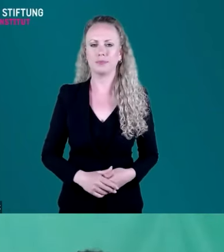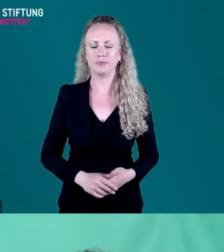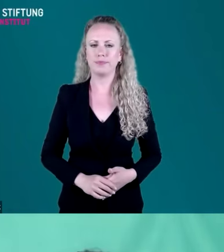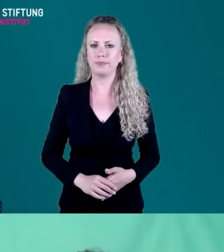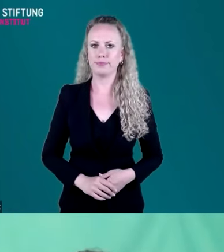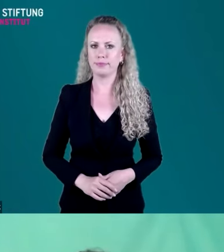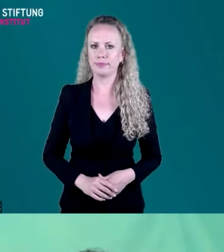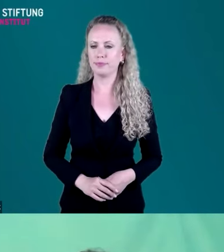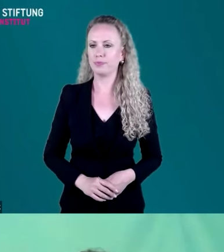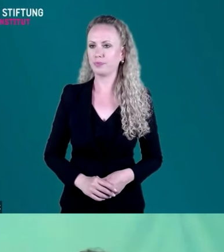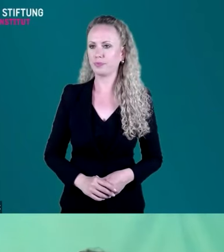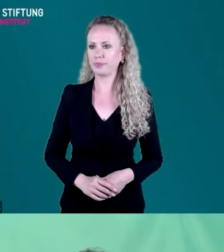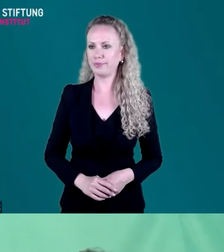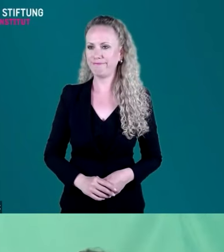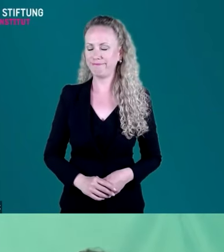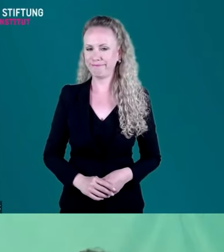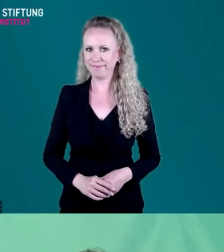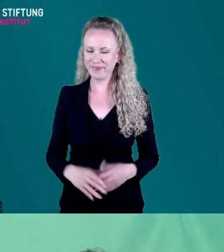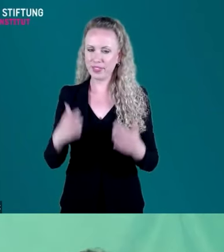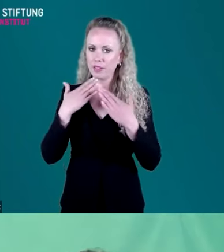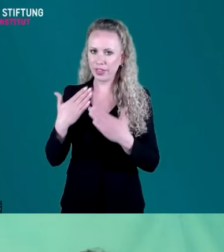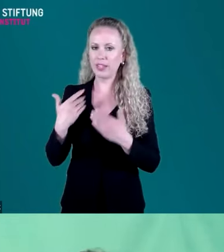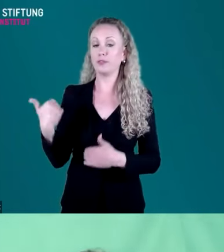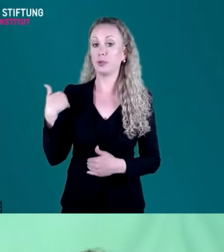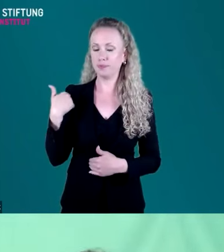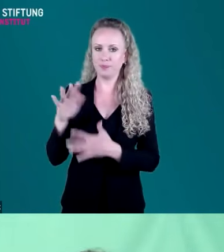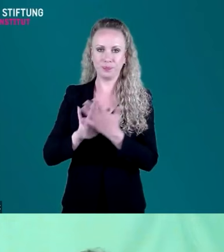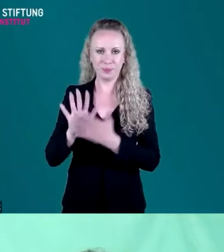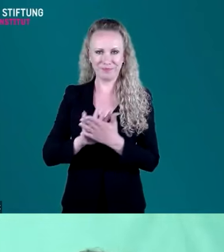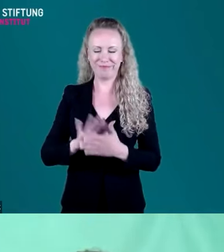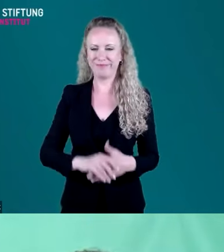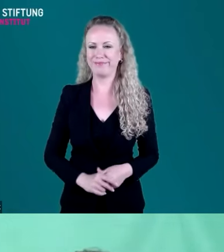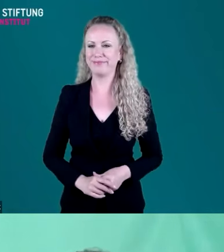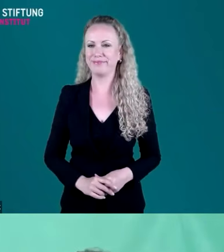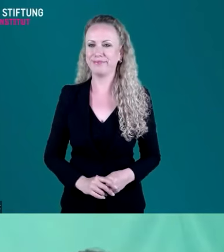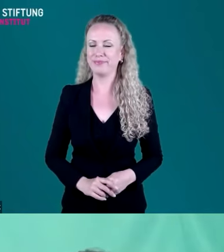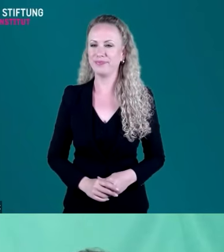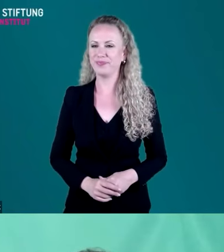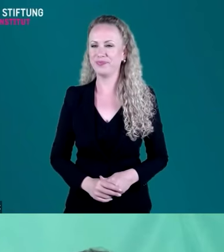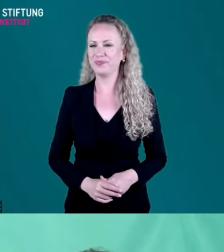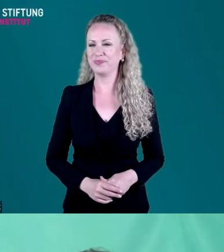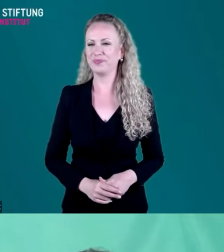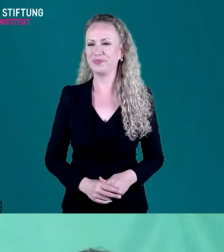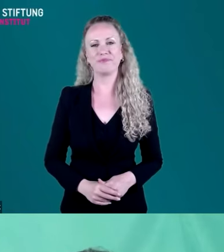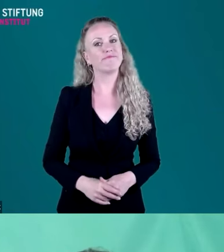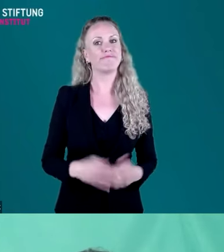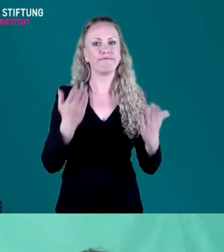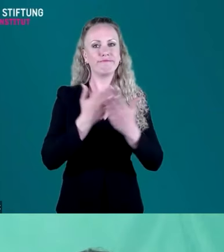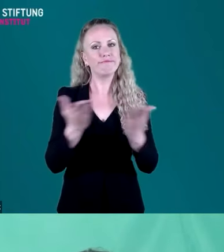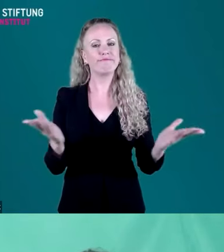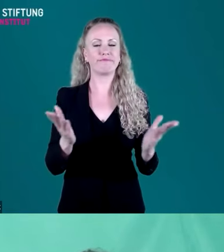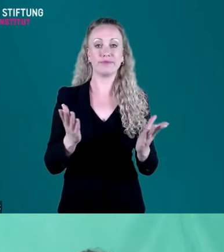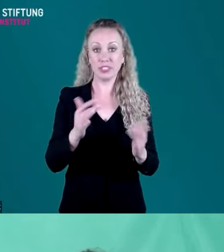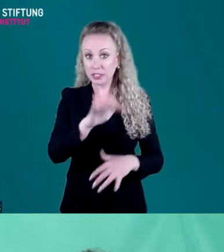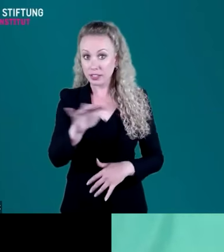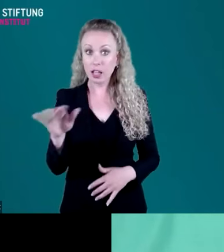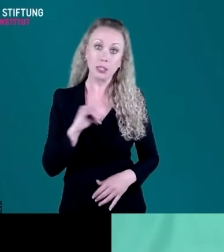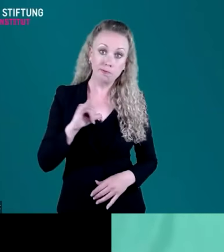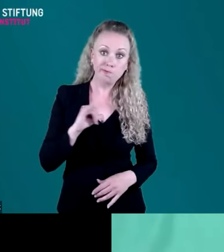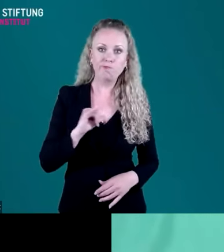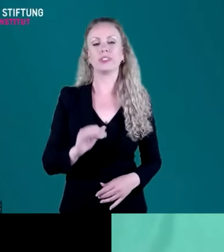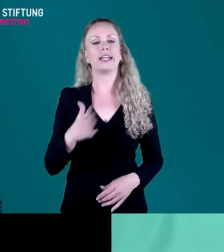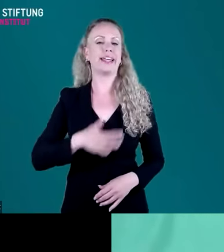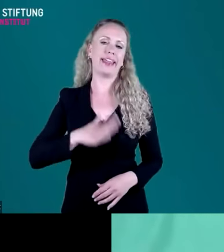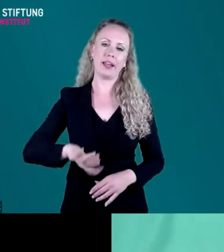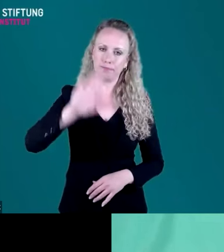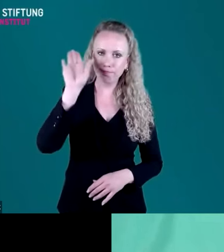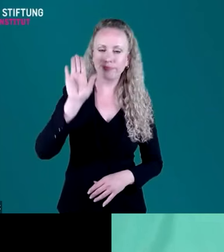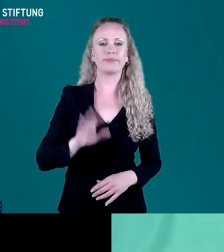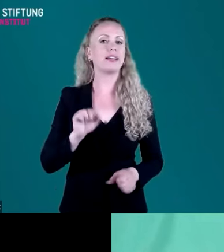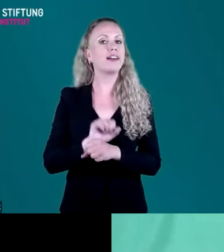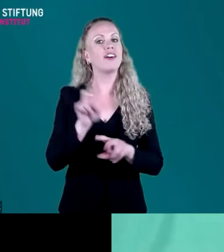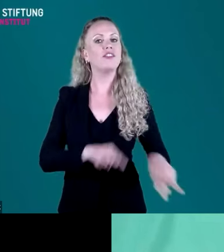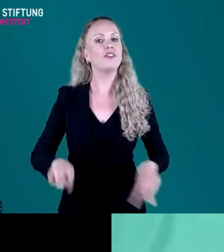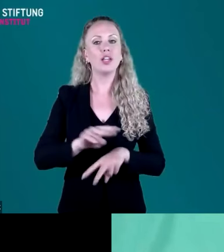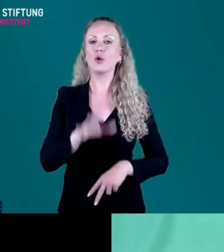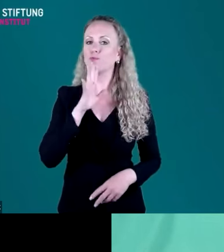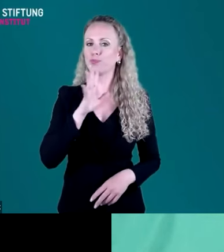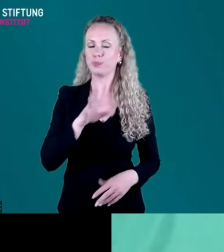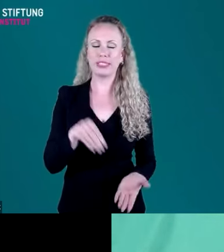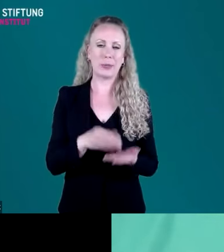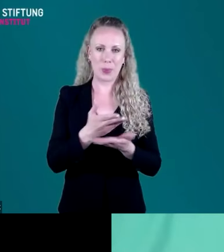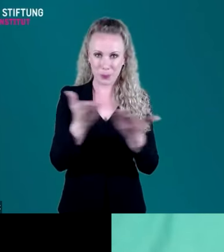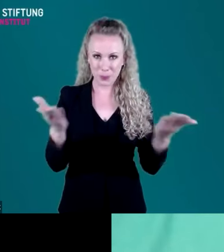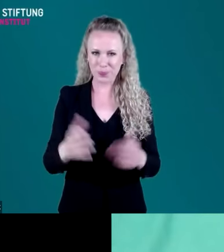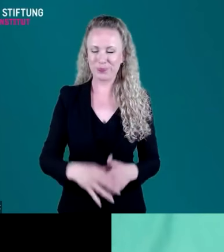Ja, vielen Dank für die Wortmeldung. Ich möchte darum bitten, wenn Sie weiterhin sich auch per Wortmeldung beteiligen wollen, gerne dann bitte „Hand“ aufzeigen.